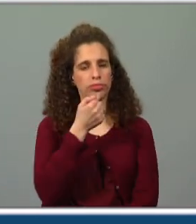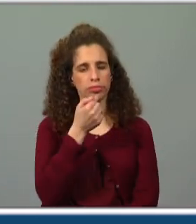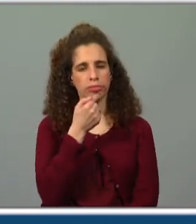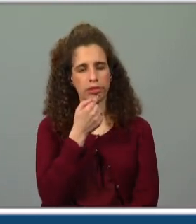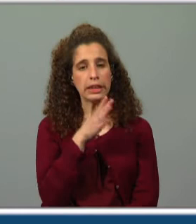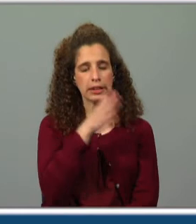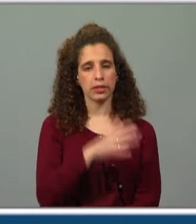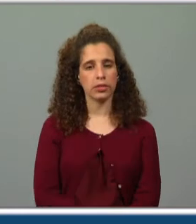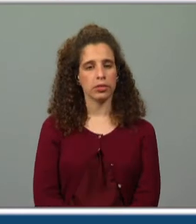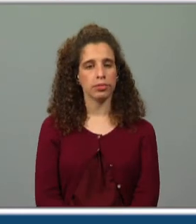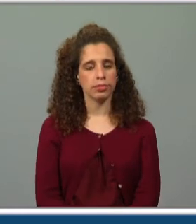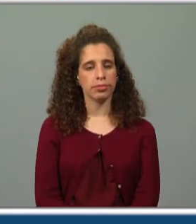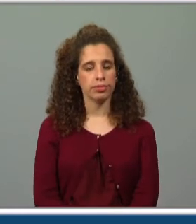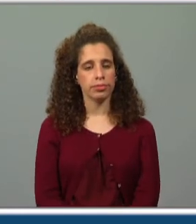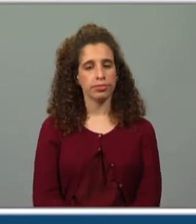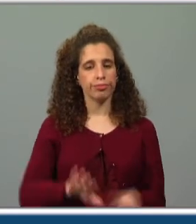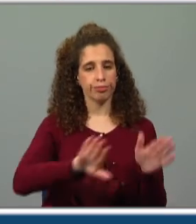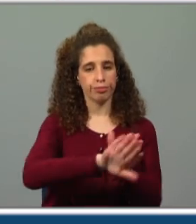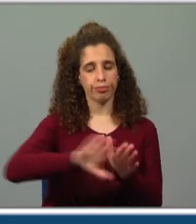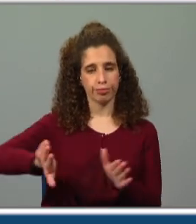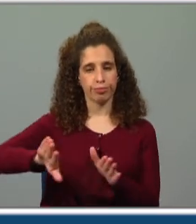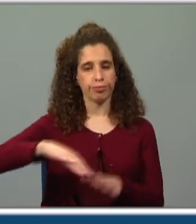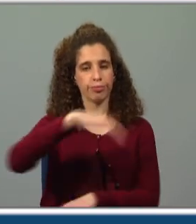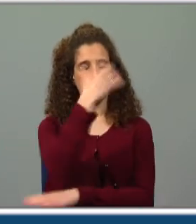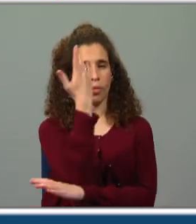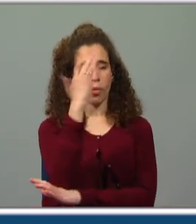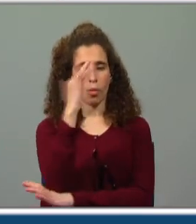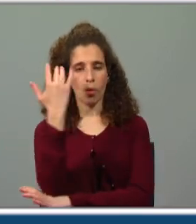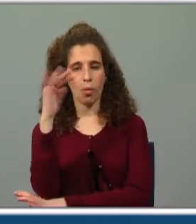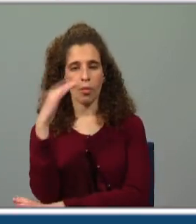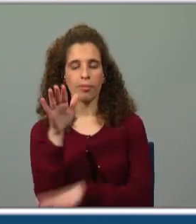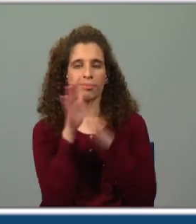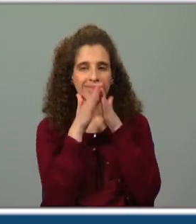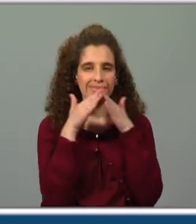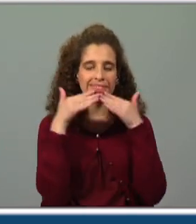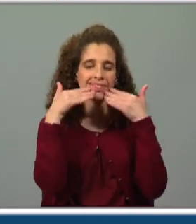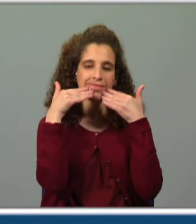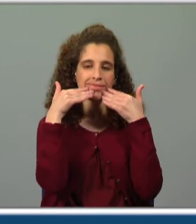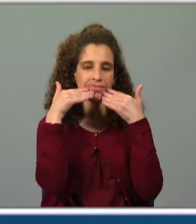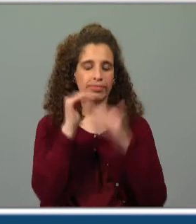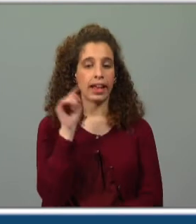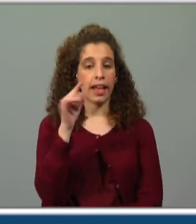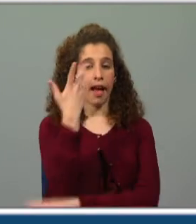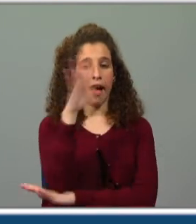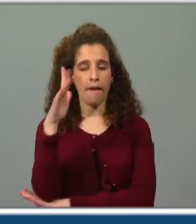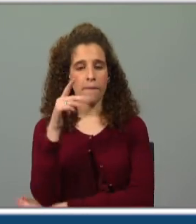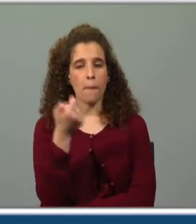e que referimos que eram do lado direito está uma árvore sorridente esta árvore 我們提到他們在右邊這棵樹有一棵微笑的樹